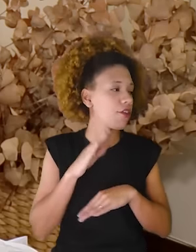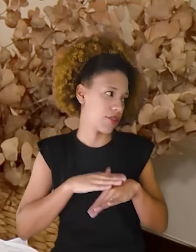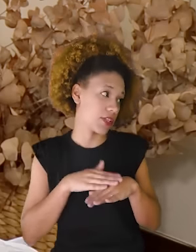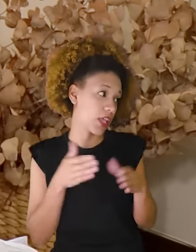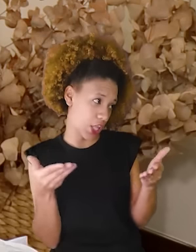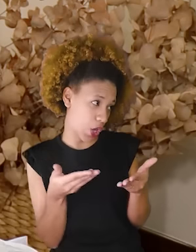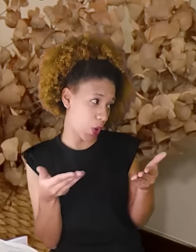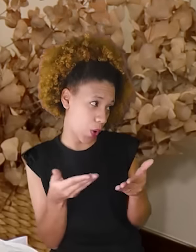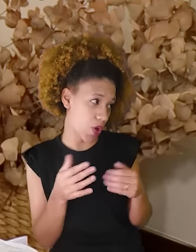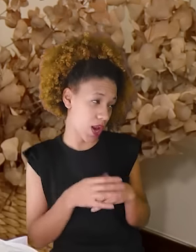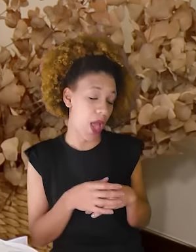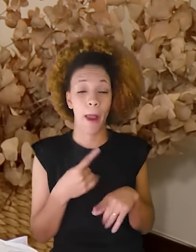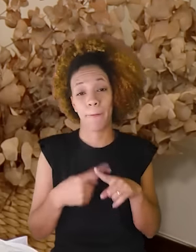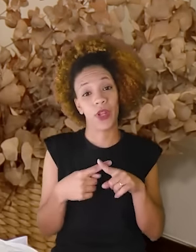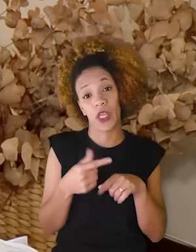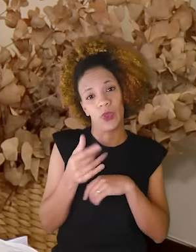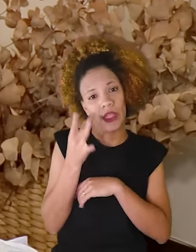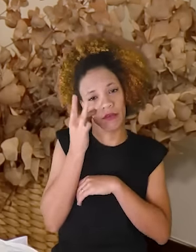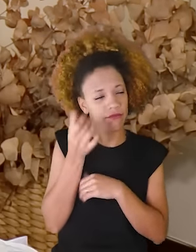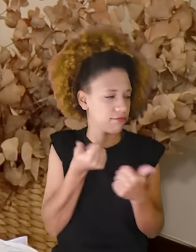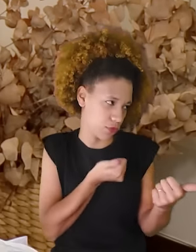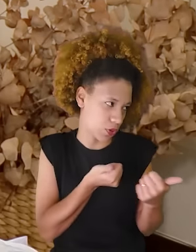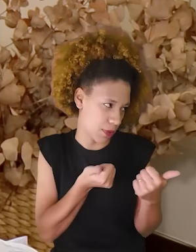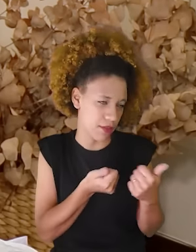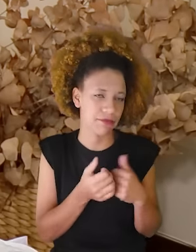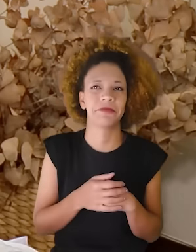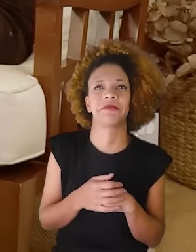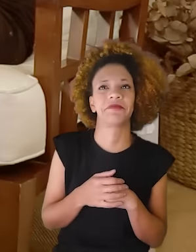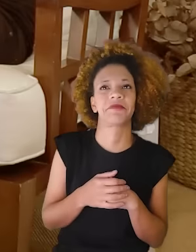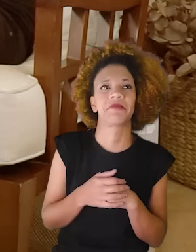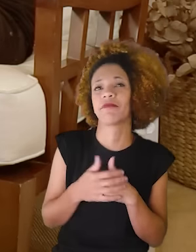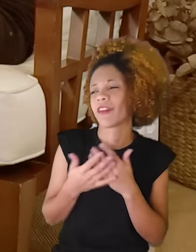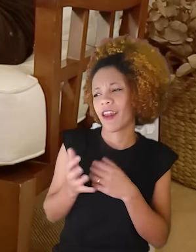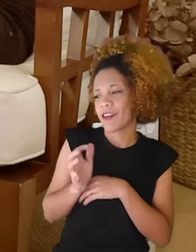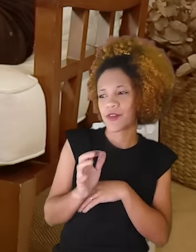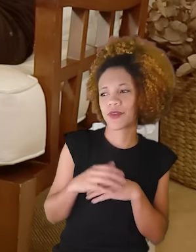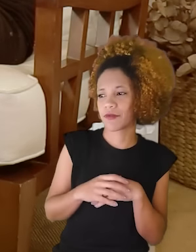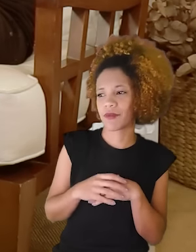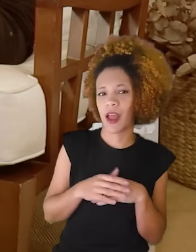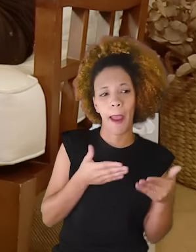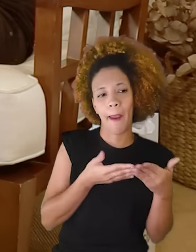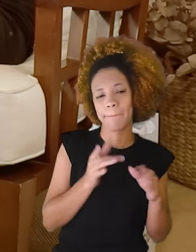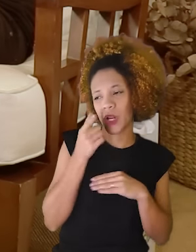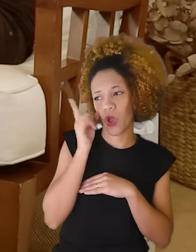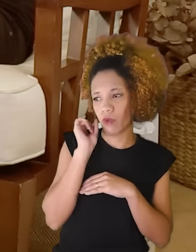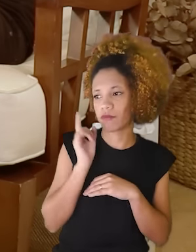fazendo aqui agora é que como não tá ao vivo tudo bem aí a gente aí é isso foi abriu ontem começou